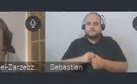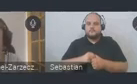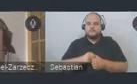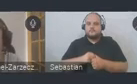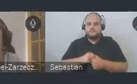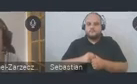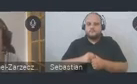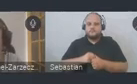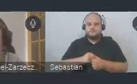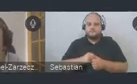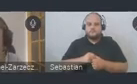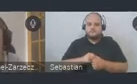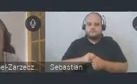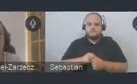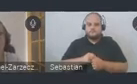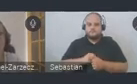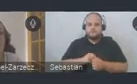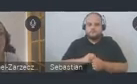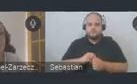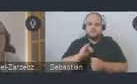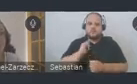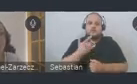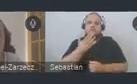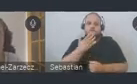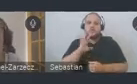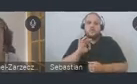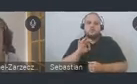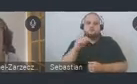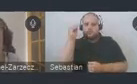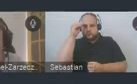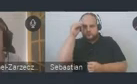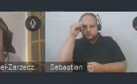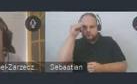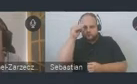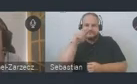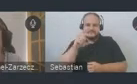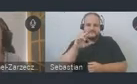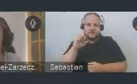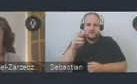Właściwie, tak, ponieważ kiedy mówimy o kompetencjach cyfrowych, a raczej ich braku,